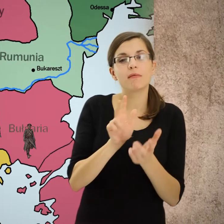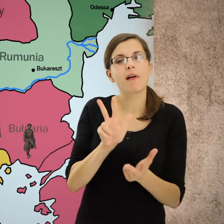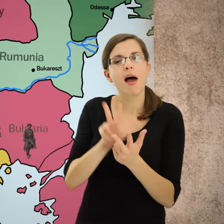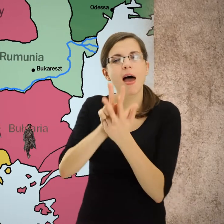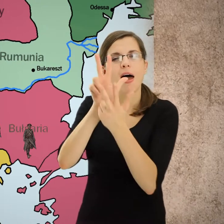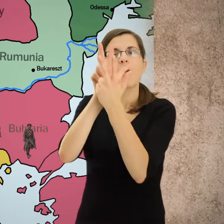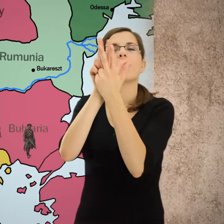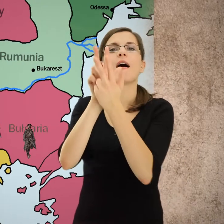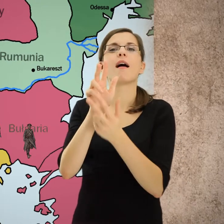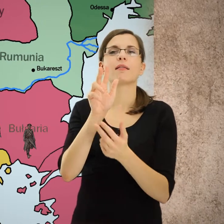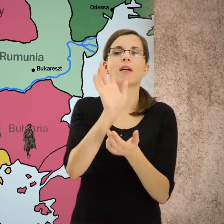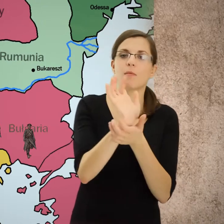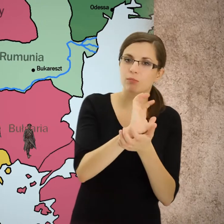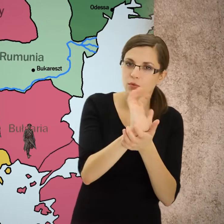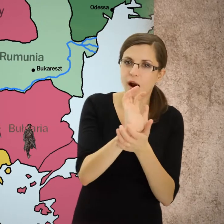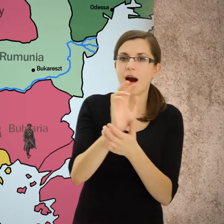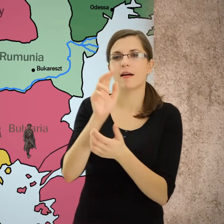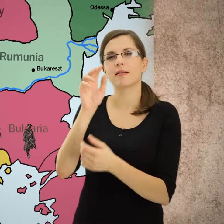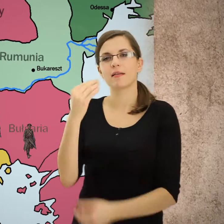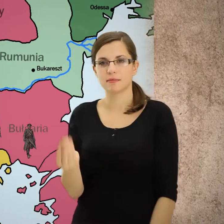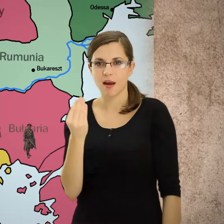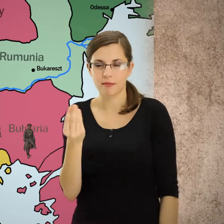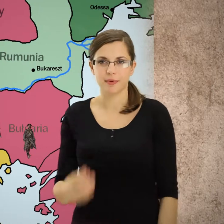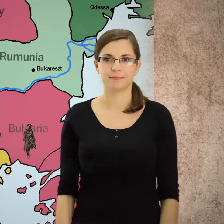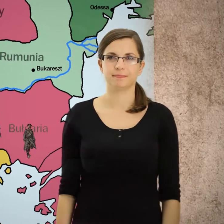ofensywę na północ na Bułgarię i okupowaną Serbię.